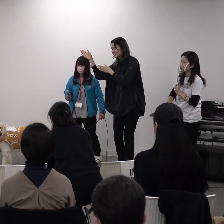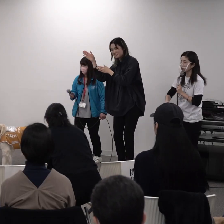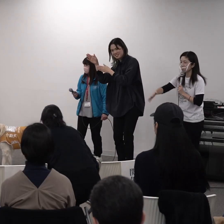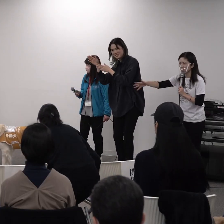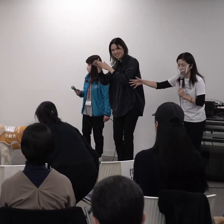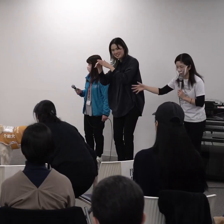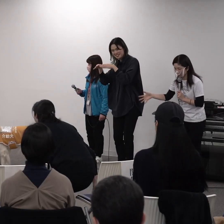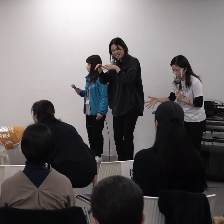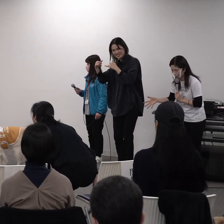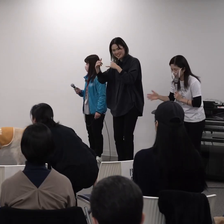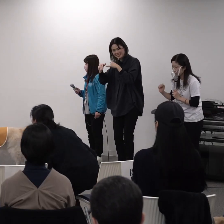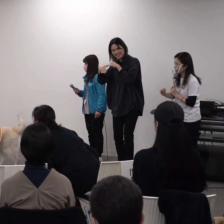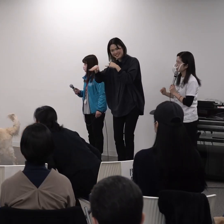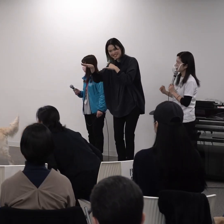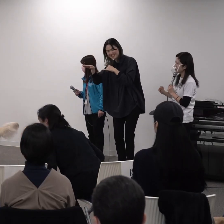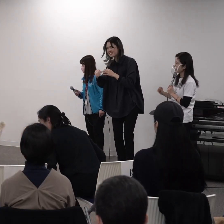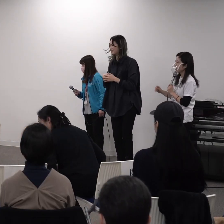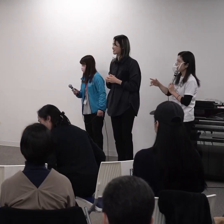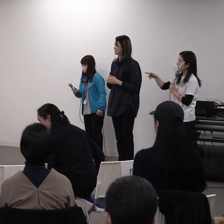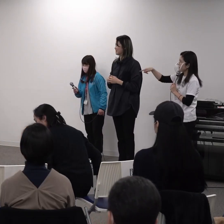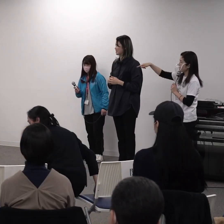このスペースを使います